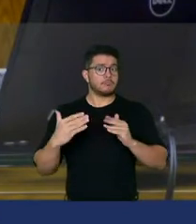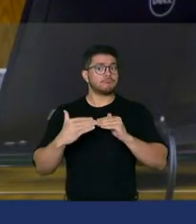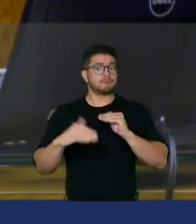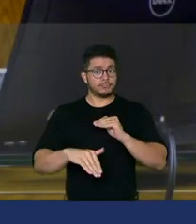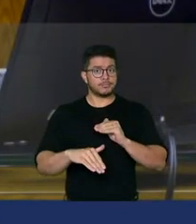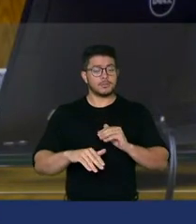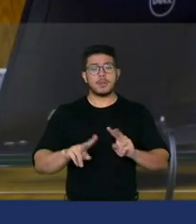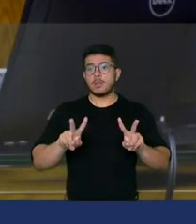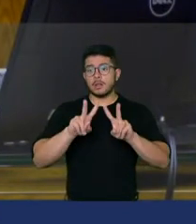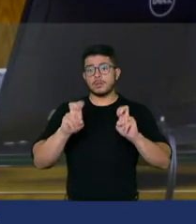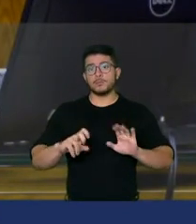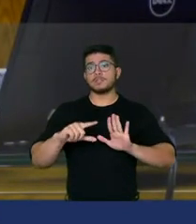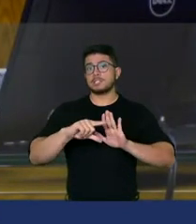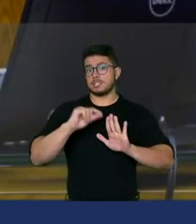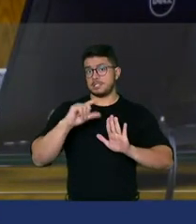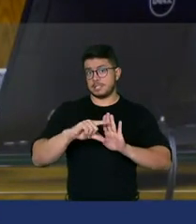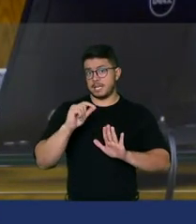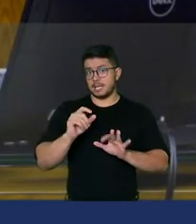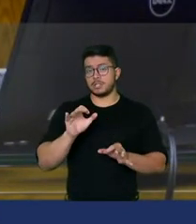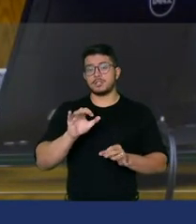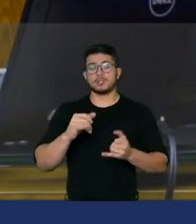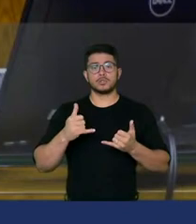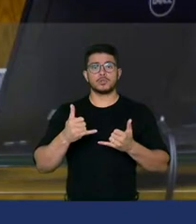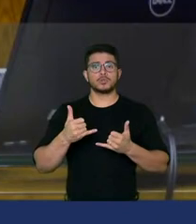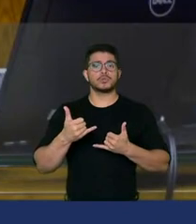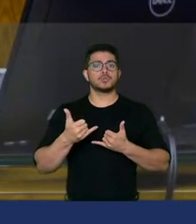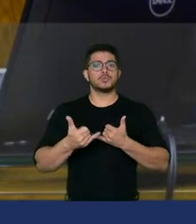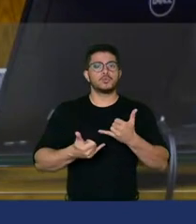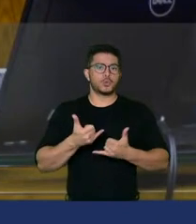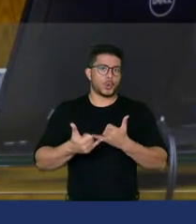MATÉRIA QUE ERA ABSOLUTAMENTE POLÊMICA QUE ERA MATÉRIA DOS DESTAQUES DOS JOGOS, HOJE NÃO